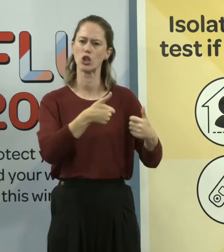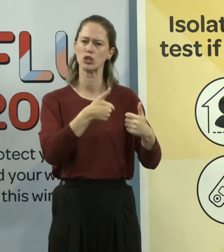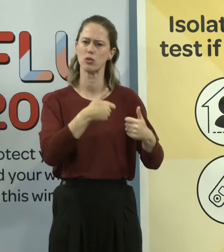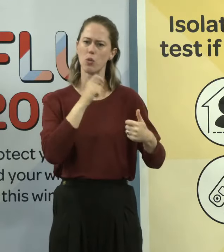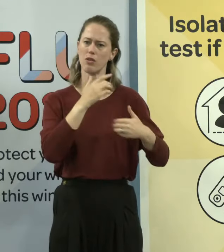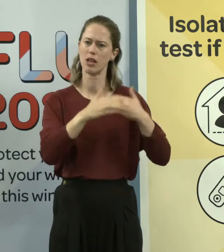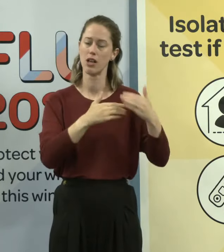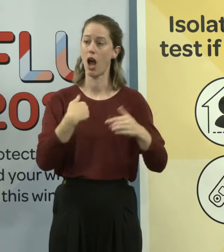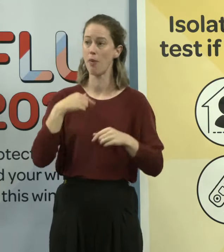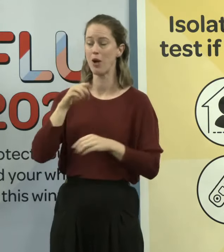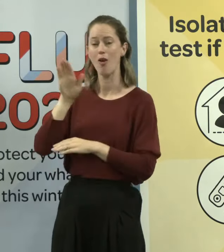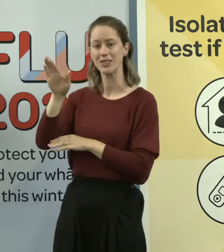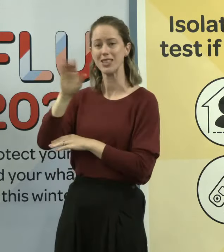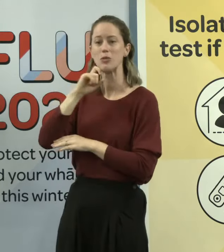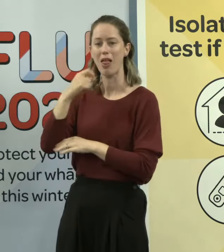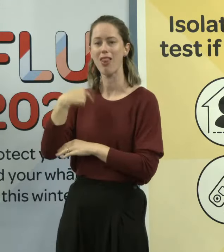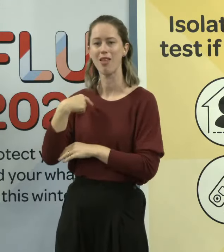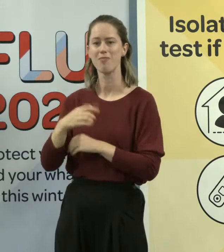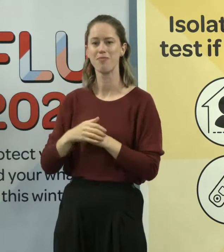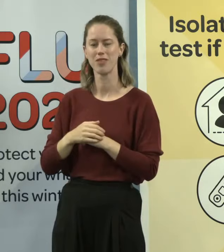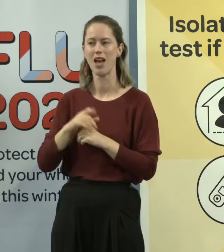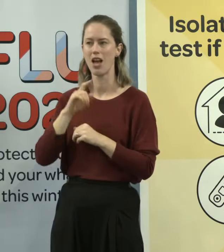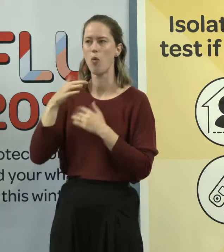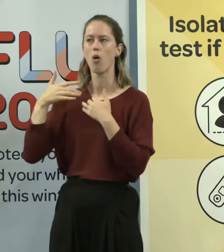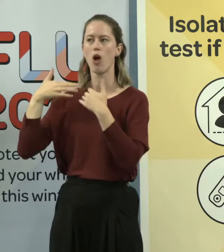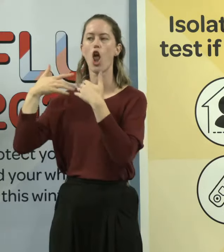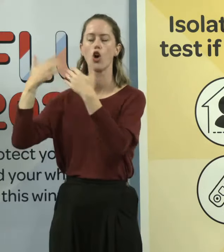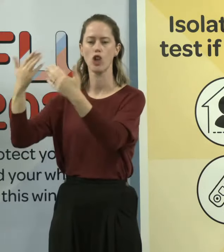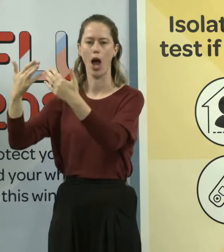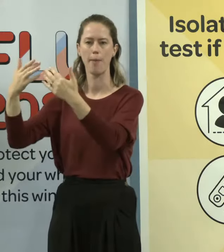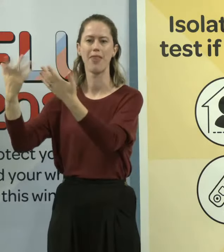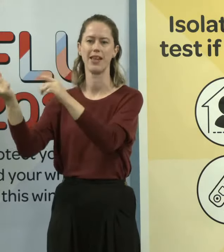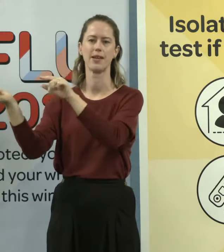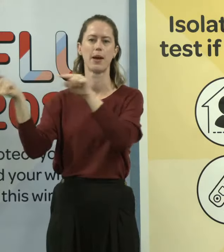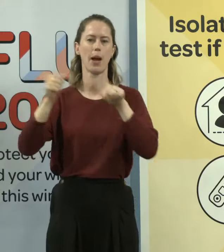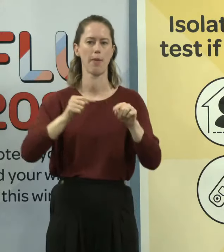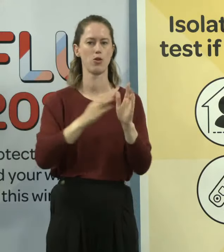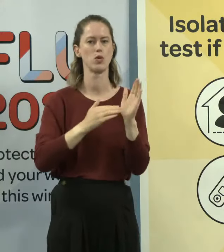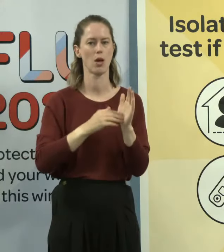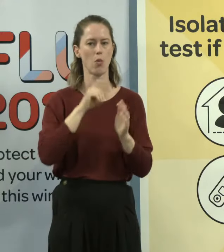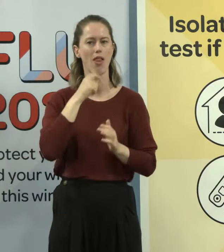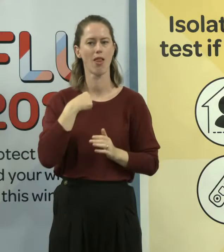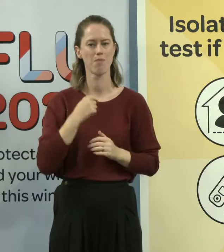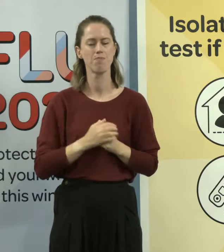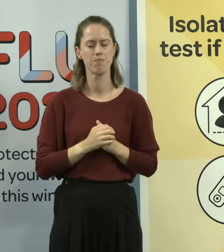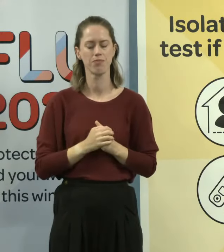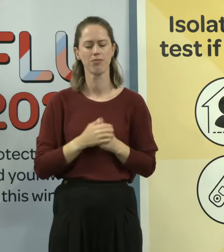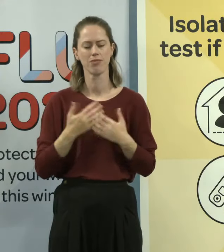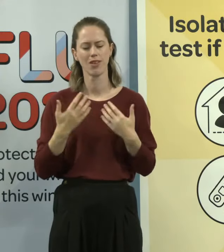ratou inaianei kaore ahau. Kei te pouri ahau ka wehe atu i te